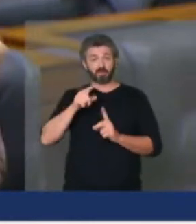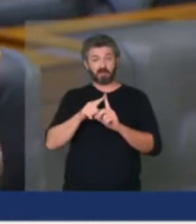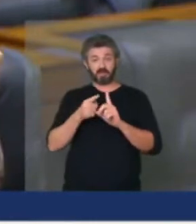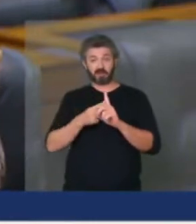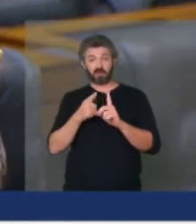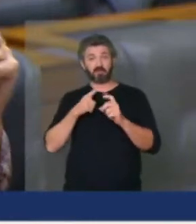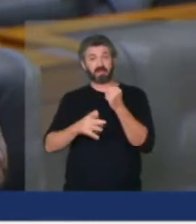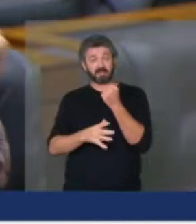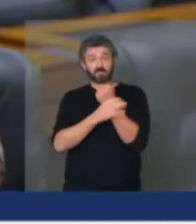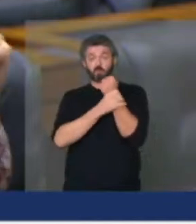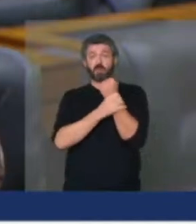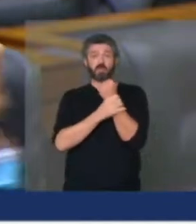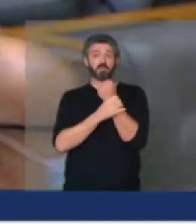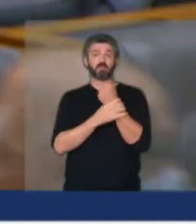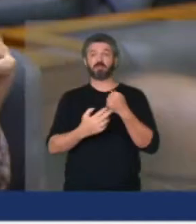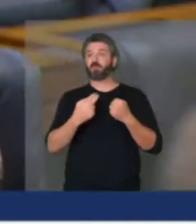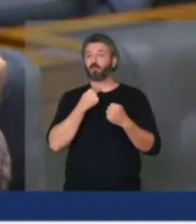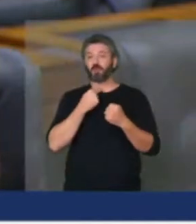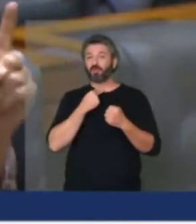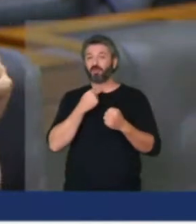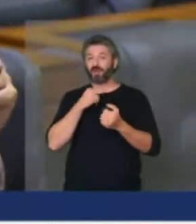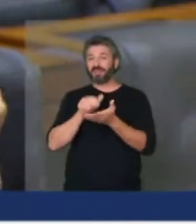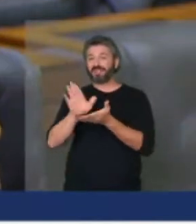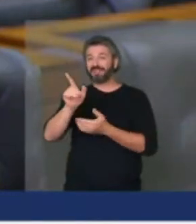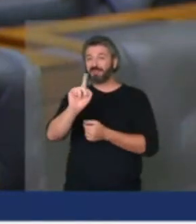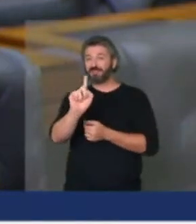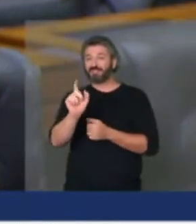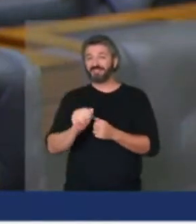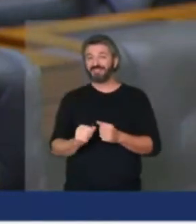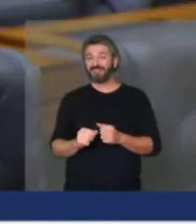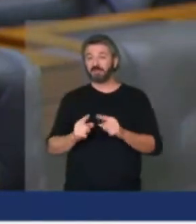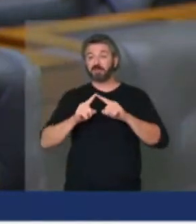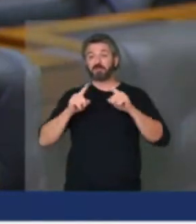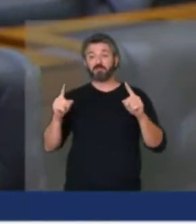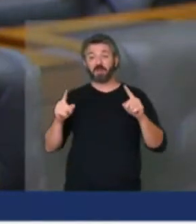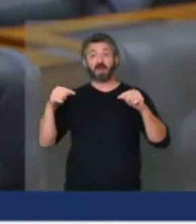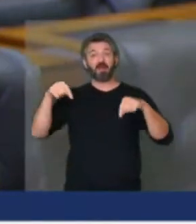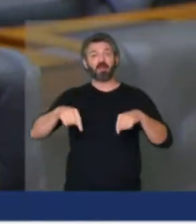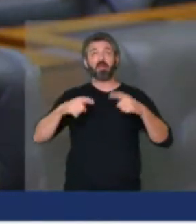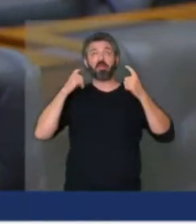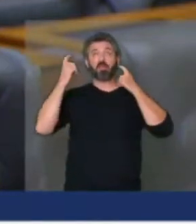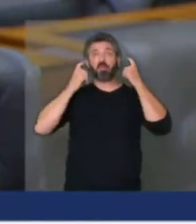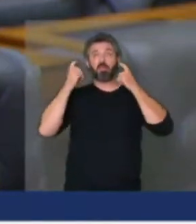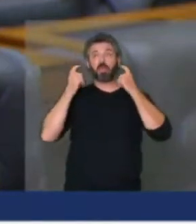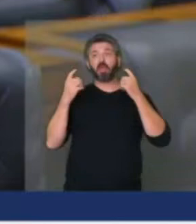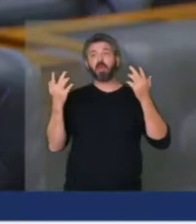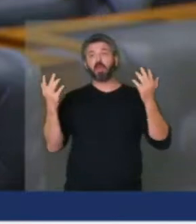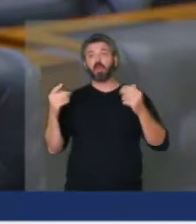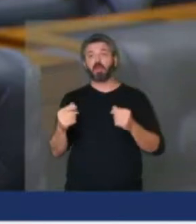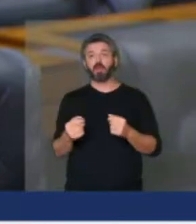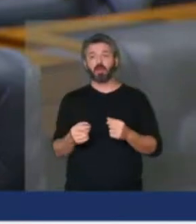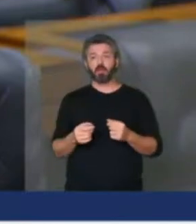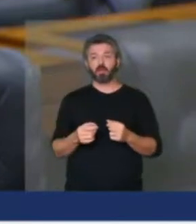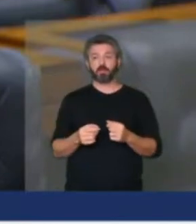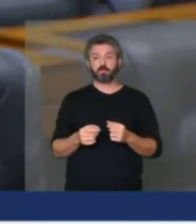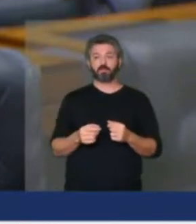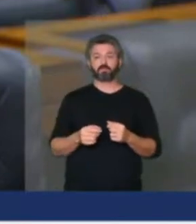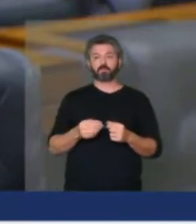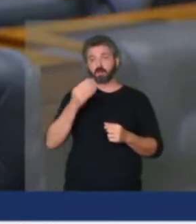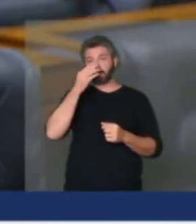SER DEMITIDAS. MAS, AQUI HÁ UMA PREOCUPAÇÃO QUE... QUE DESPREZA AS GRÁVIDAS PORQUE HÁ UMA PROPOSIÇÃO QUE POSSIBILITA QUE A GRÁVIDA NÃO VACINADA VOLTE A